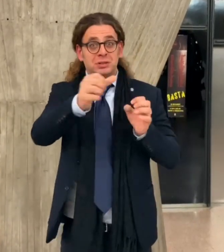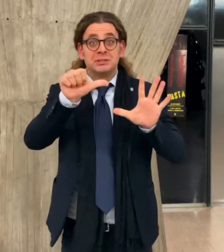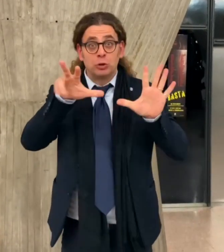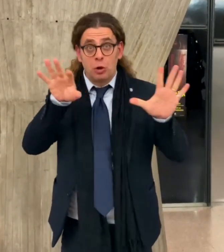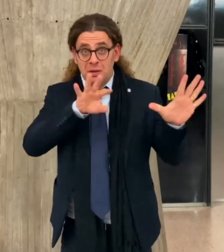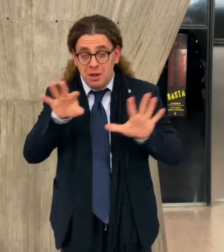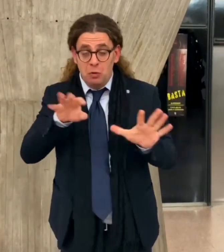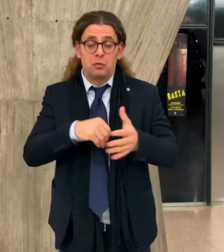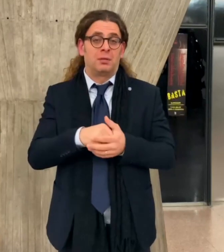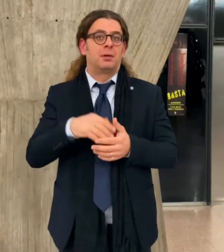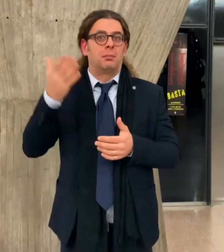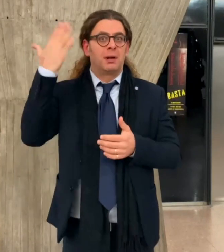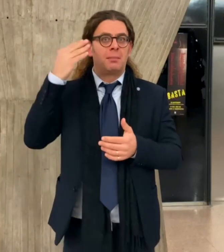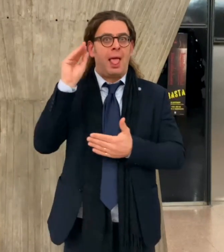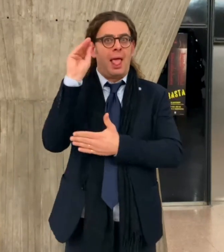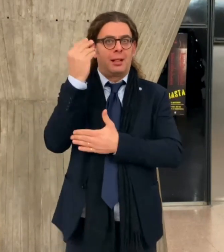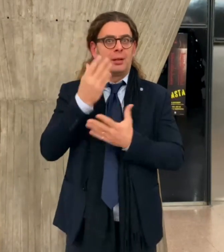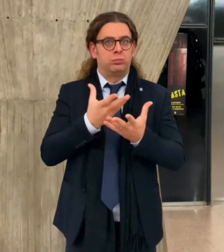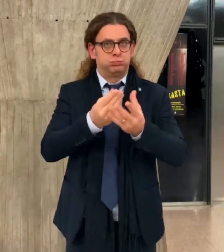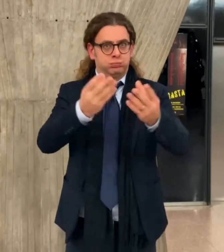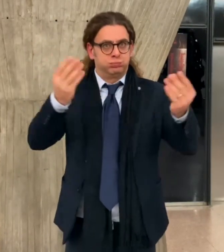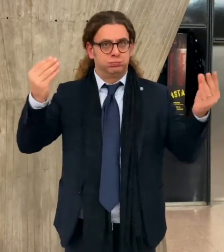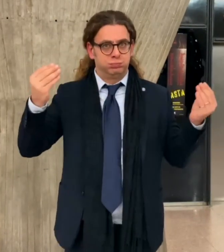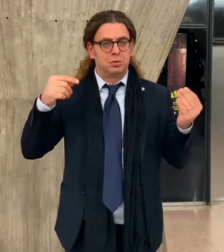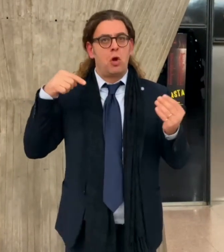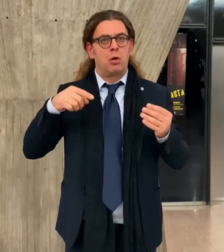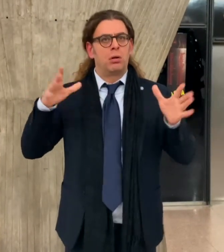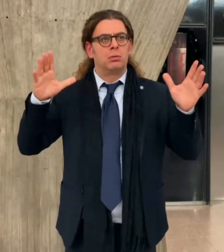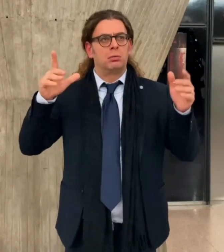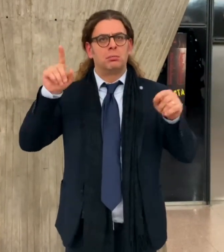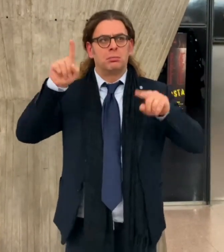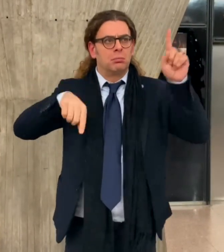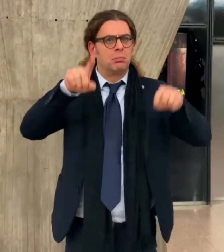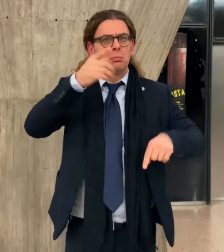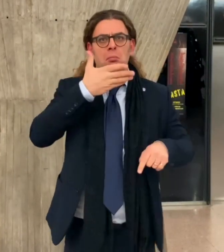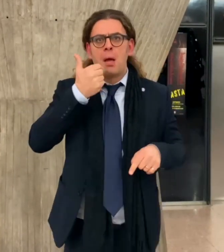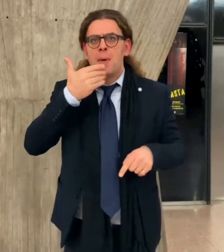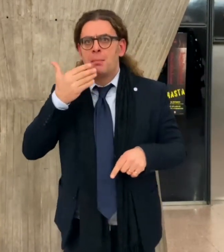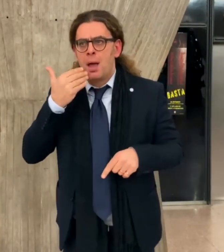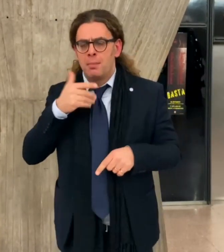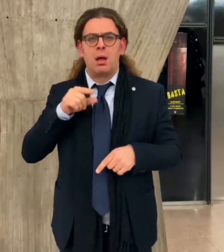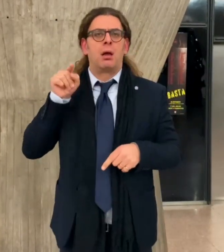L. 104/92, L. 68/99) direttamente presso le sedi ENS, come avveniva in precedenza.